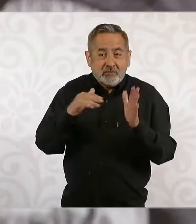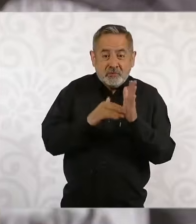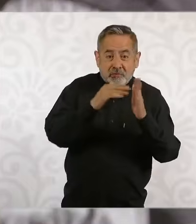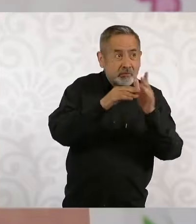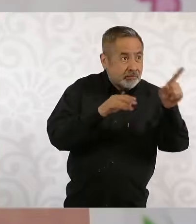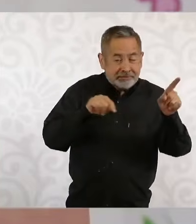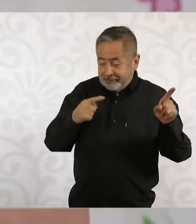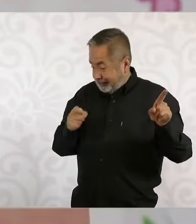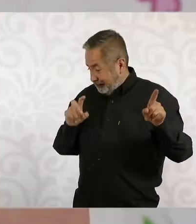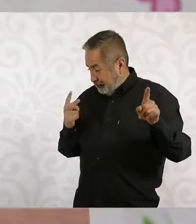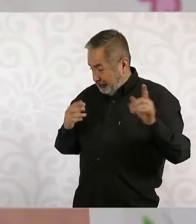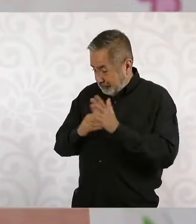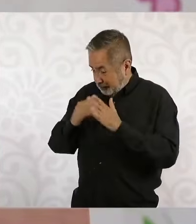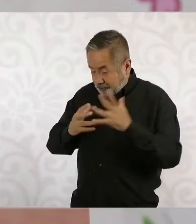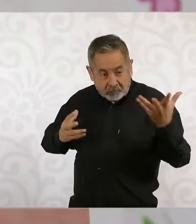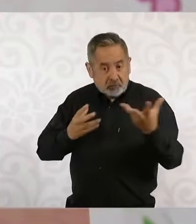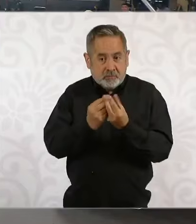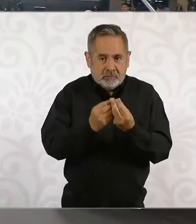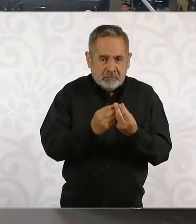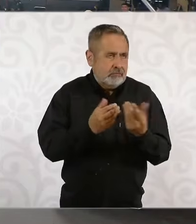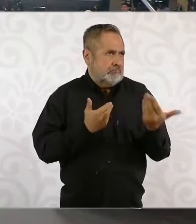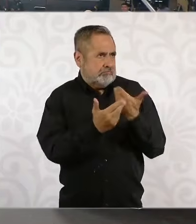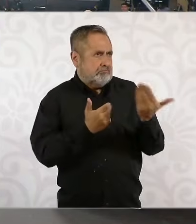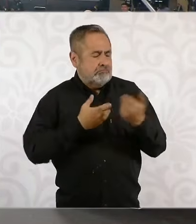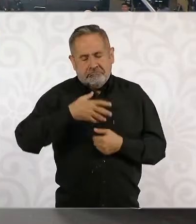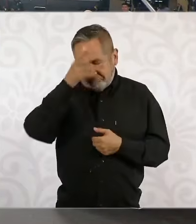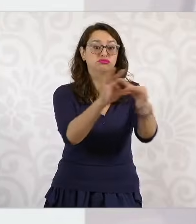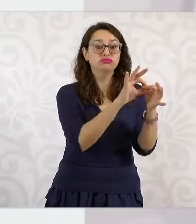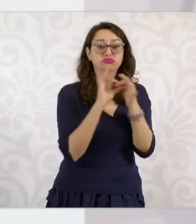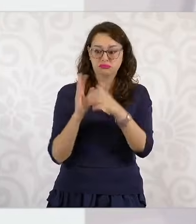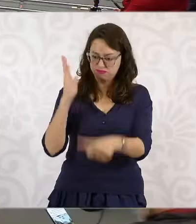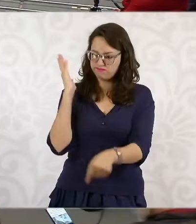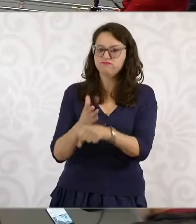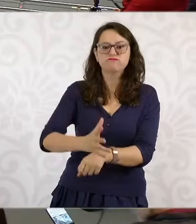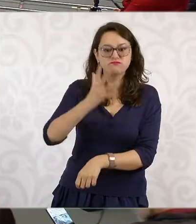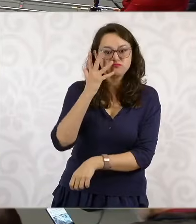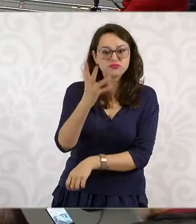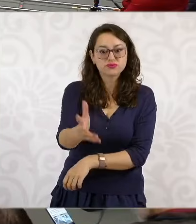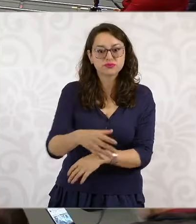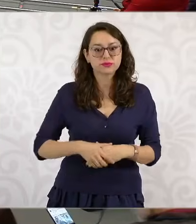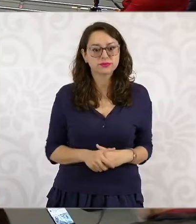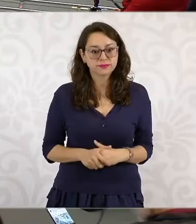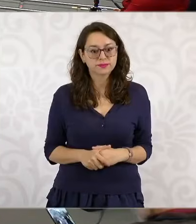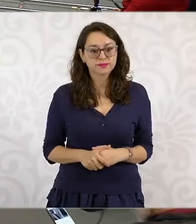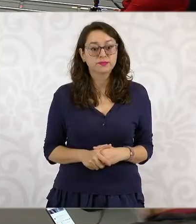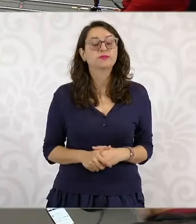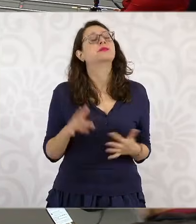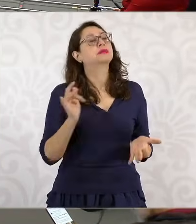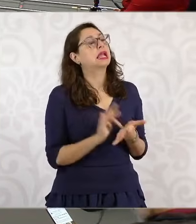acá, este, hay muchísimo que aprender. Gracias, presidenta. Y también regresando al tema del